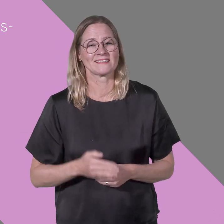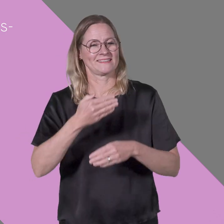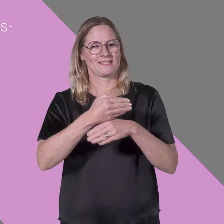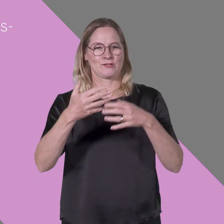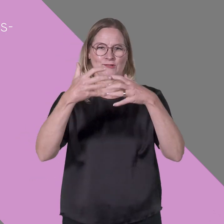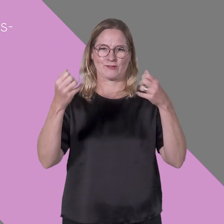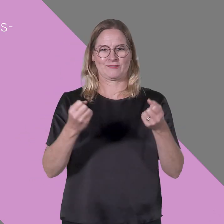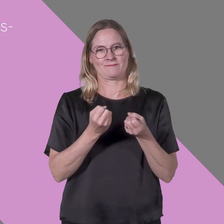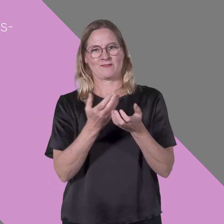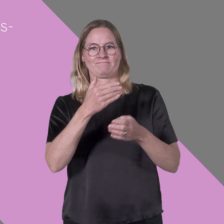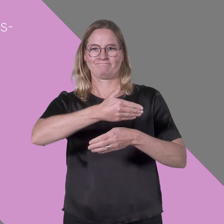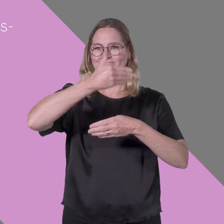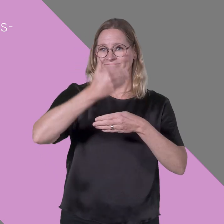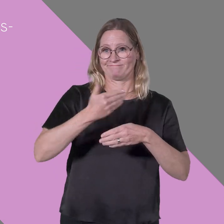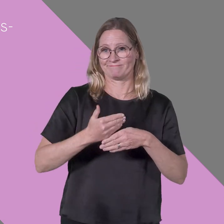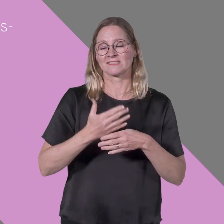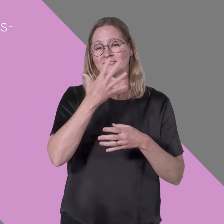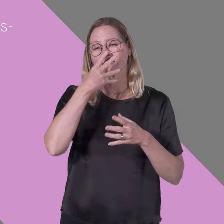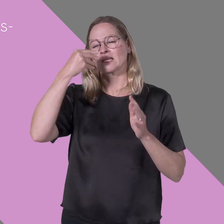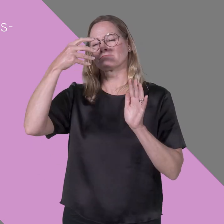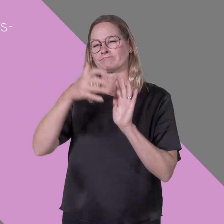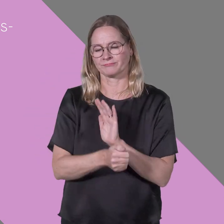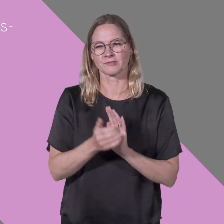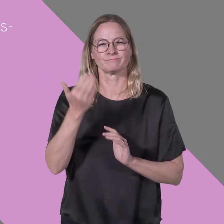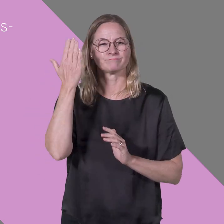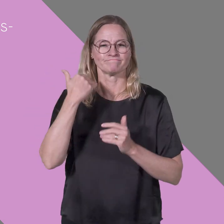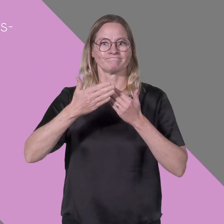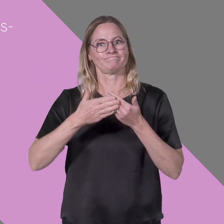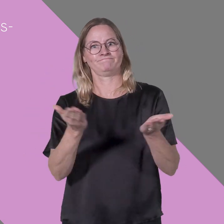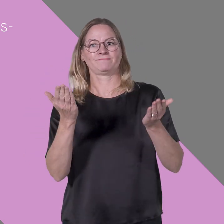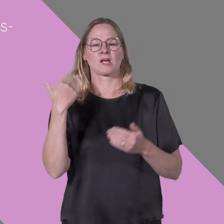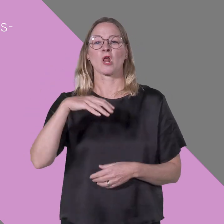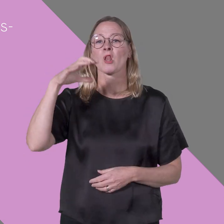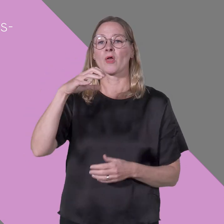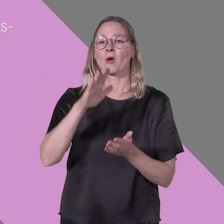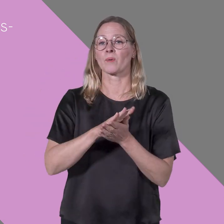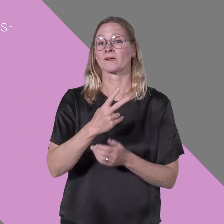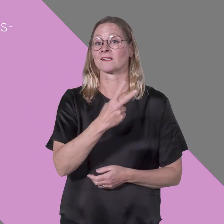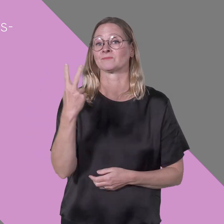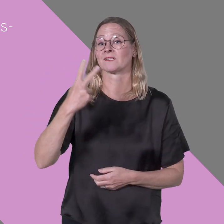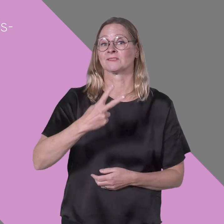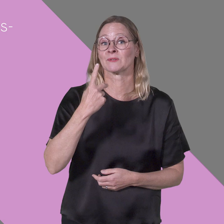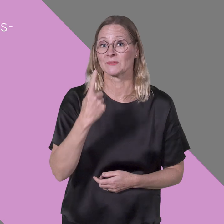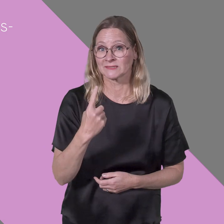Teatteri Totin tuottama näytelmä Särkynyt sielu - sai alun perin ensi-iltansa lokakuussa 2021, -